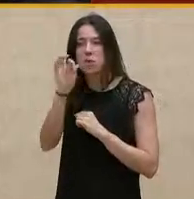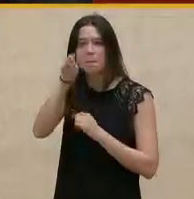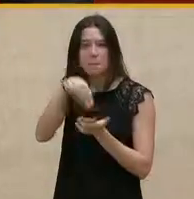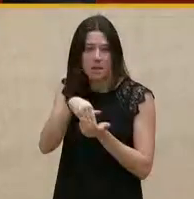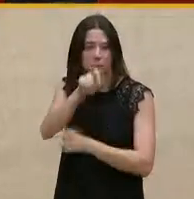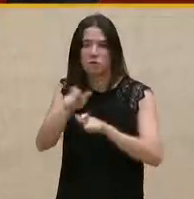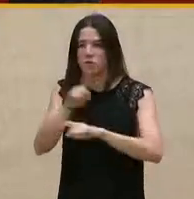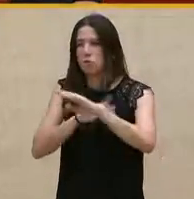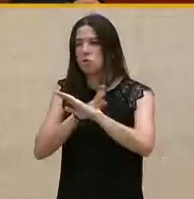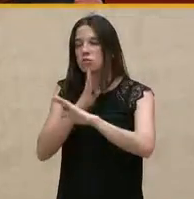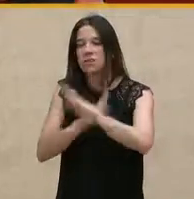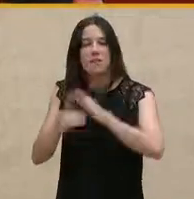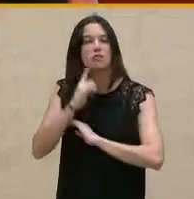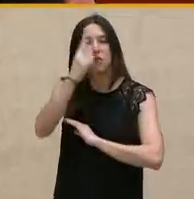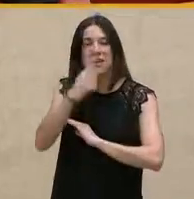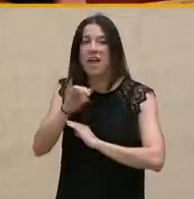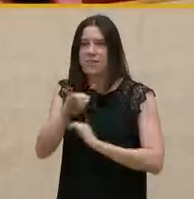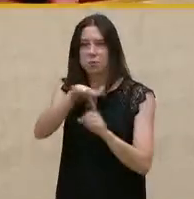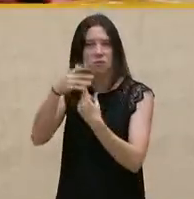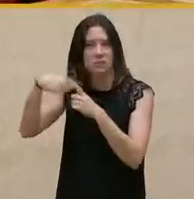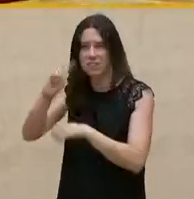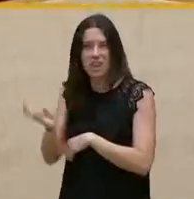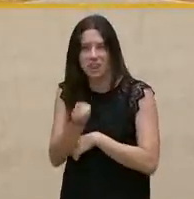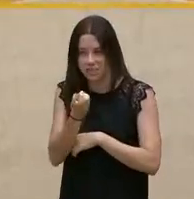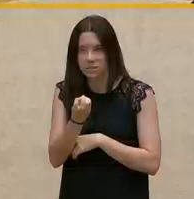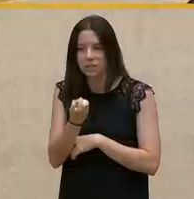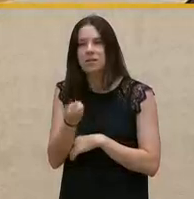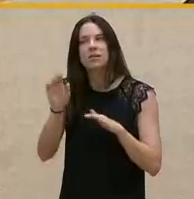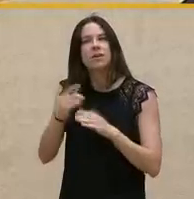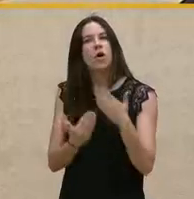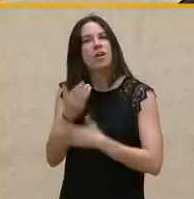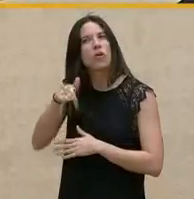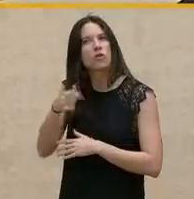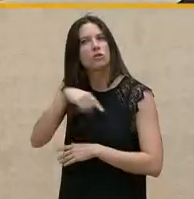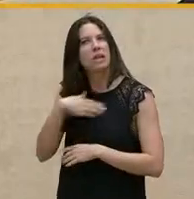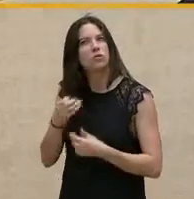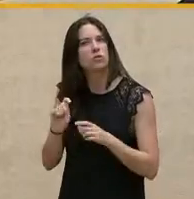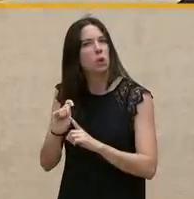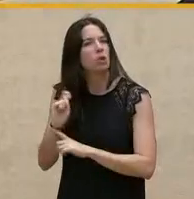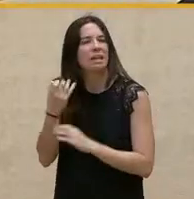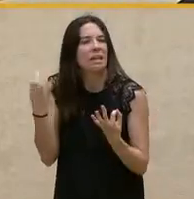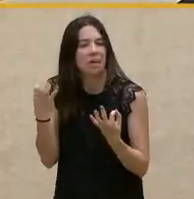en diferentes situaciones. ¿Qué pretendemos con esta jornada? Básicamente dos objetivos: